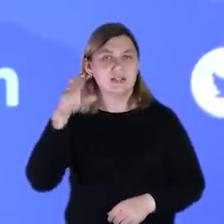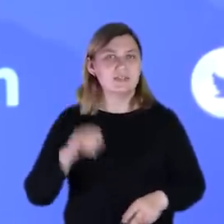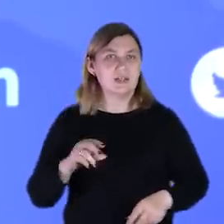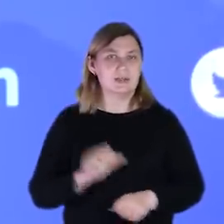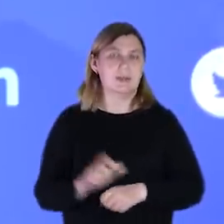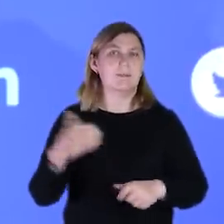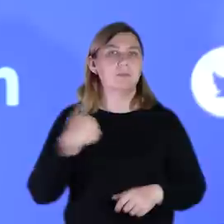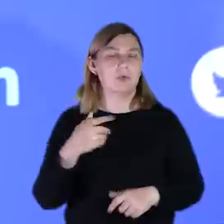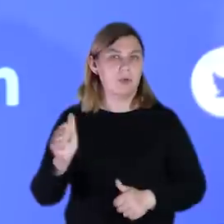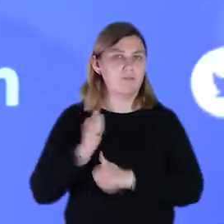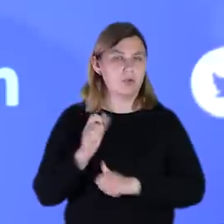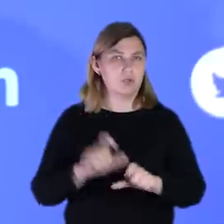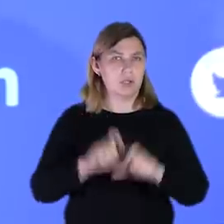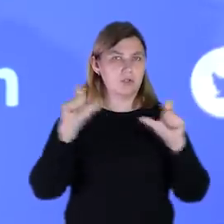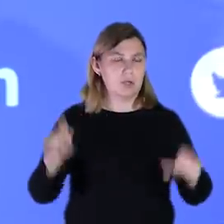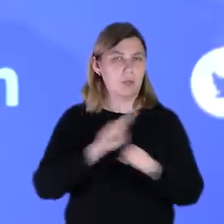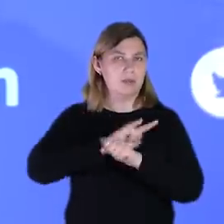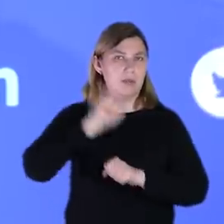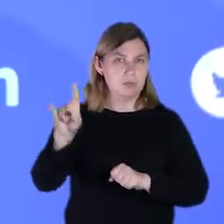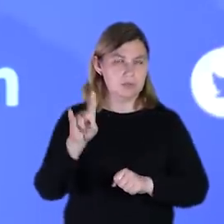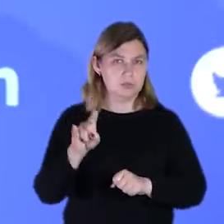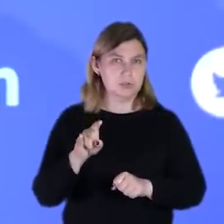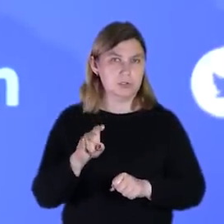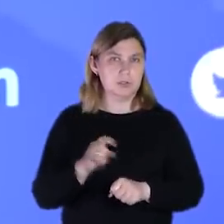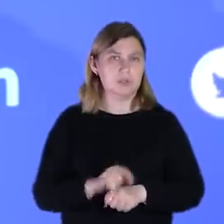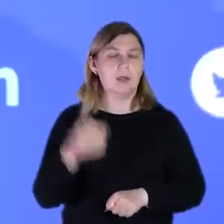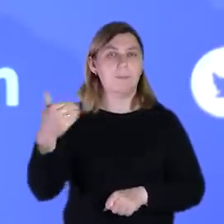Wojskowe Zakłady Lotnicze. Była ekspozytura